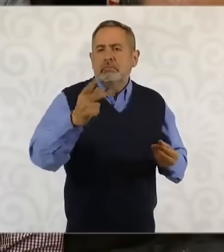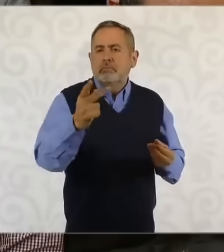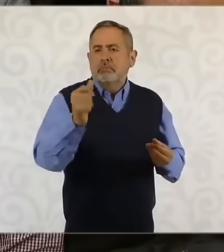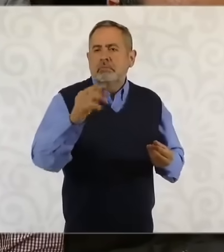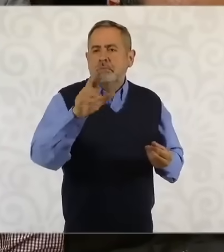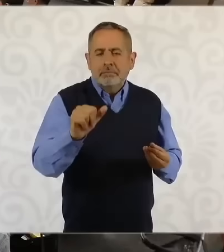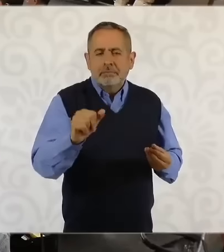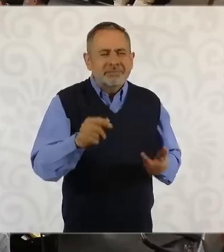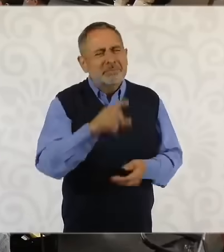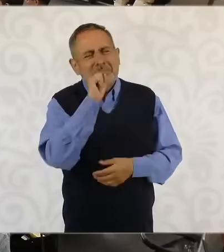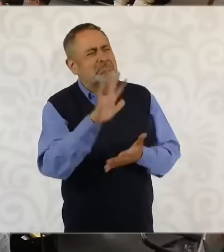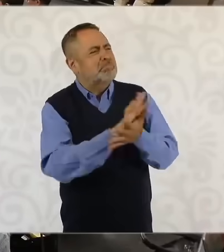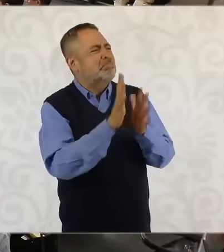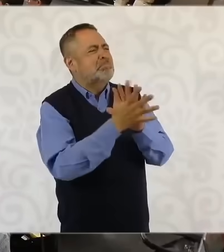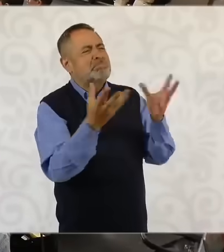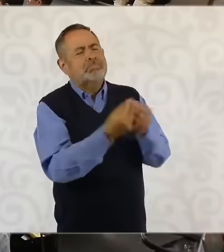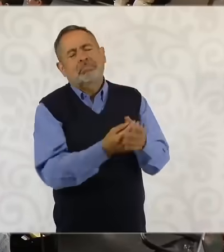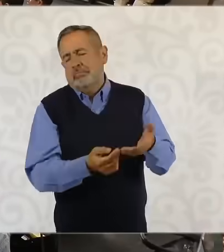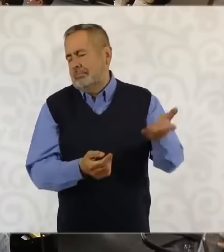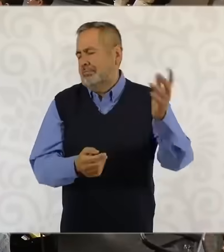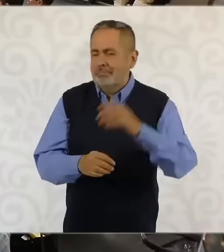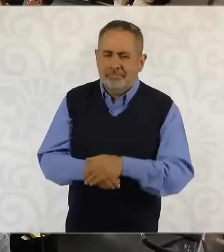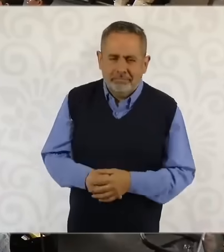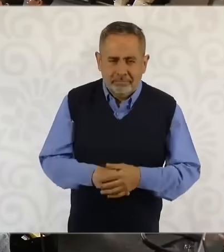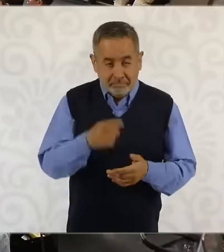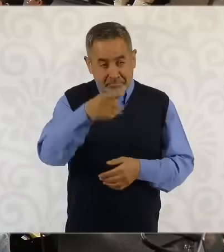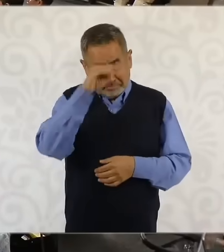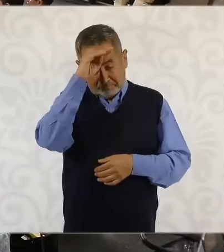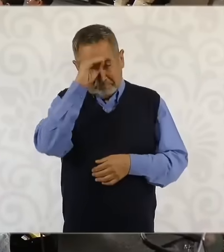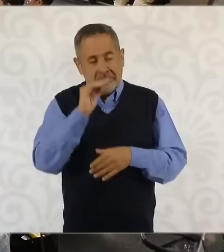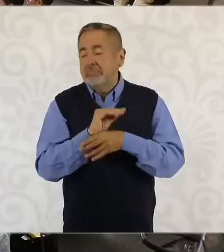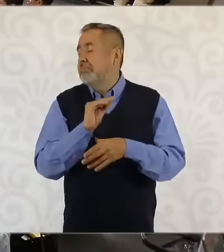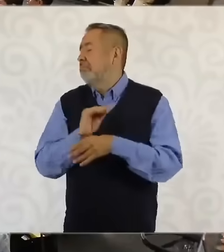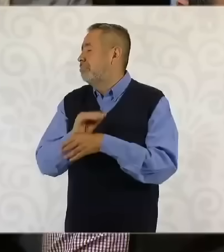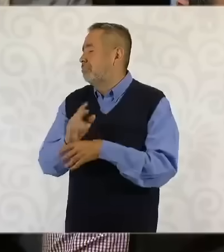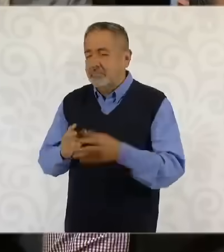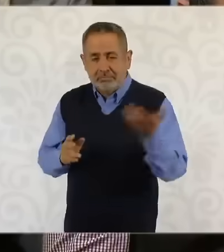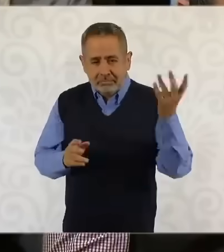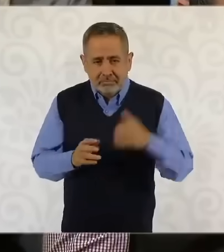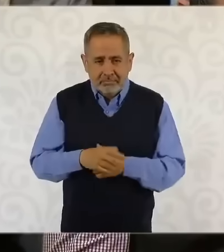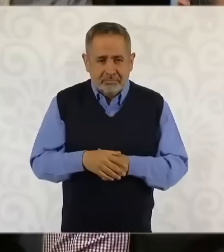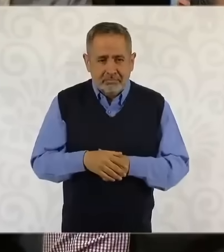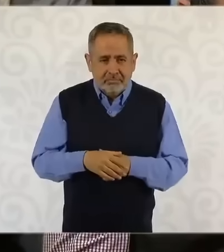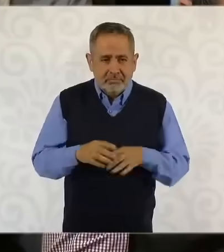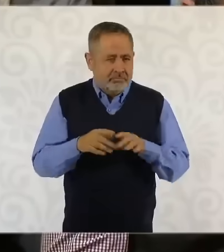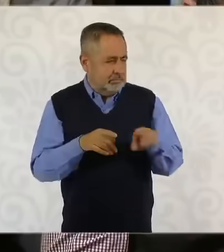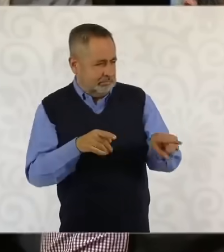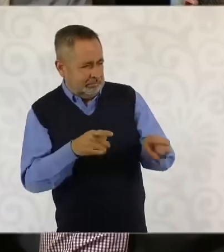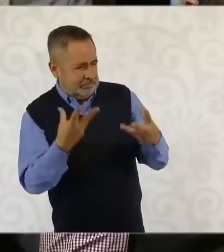sea es es ya si hace como pato ¿cómo dicen como ganszo y camina como ganszo pues es ganszo ese es